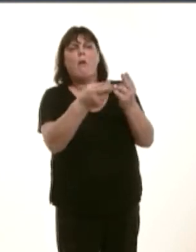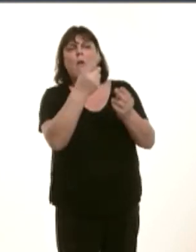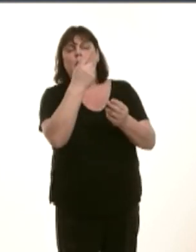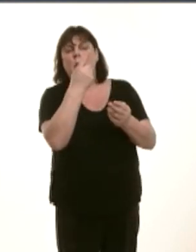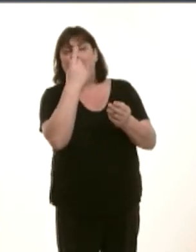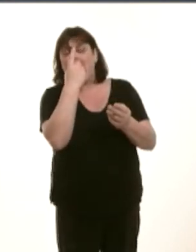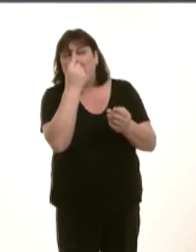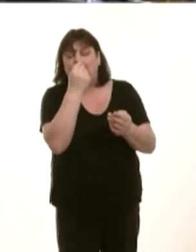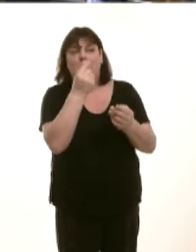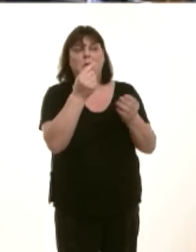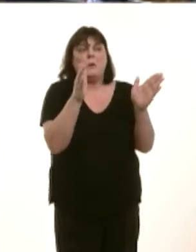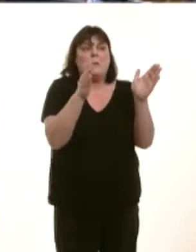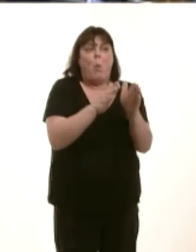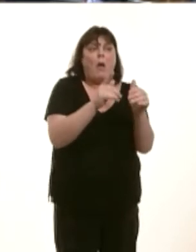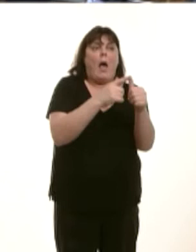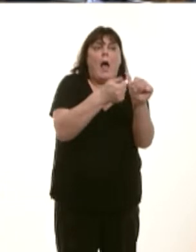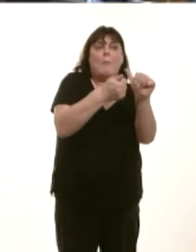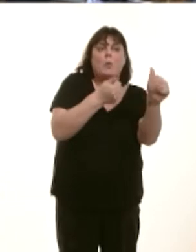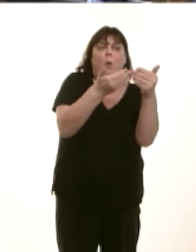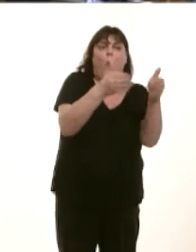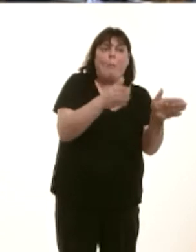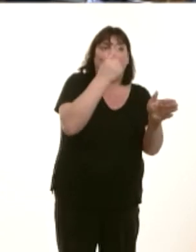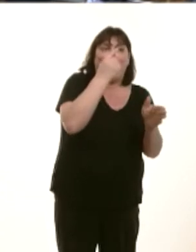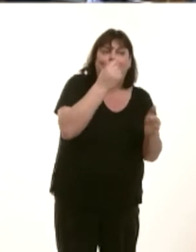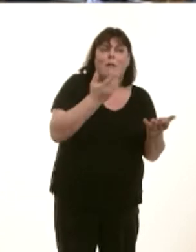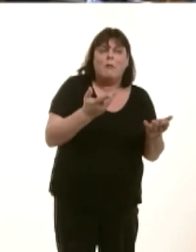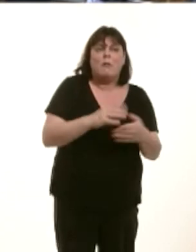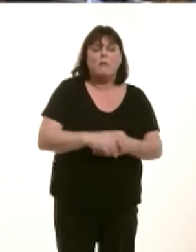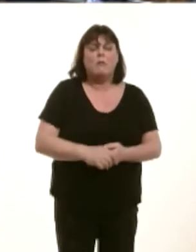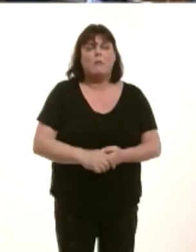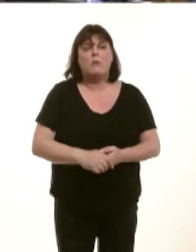Carwyn Jones: A gaf ddiolch iír Aelod am y geiriau twym a oedd gydag e tuag at bawb